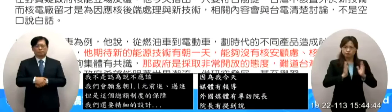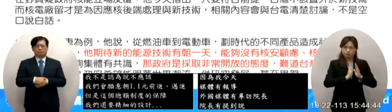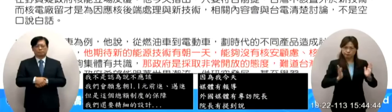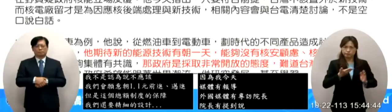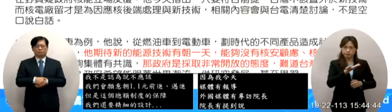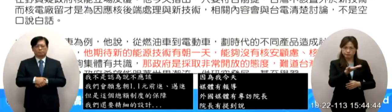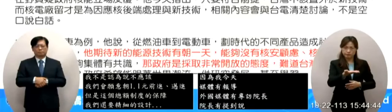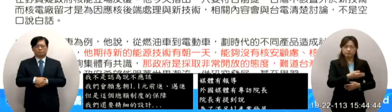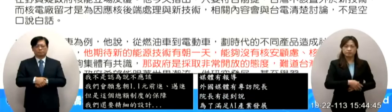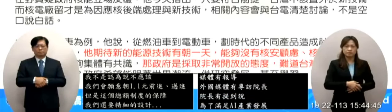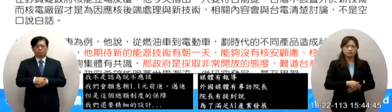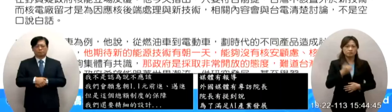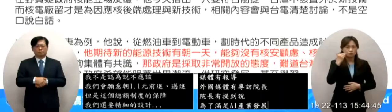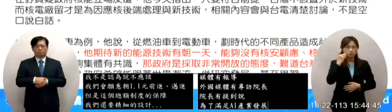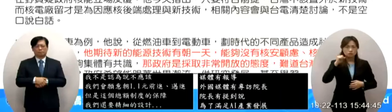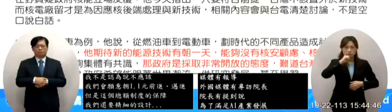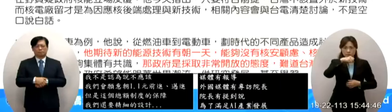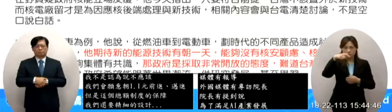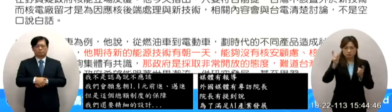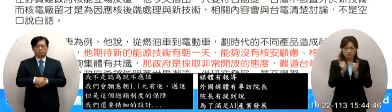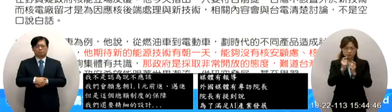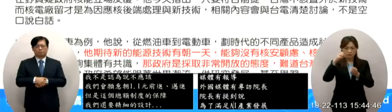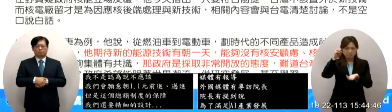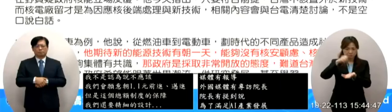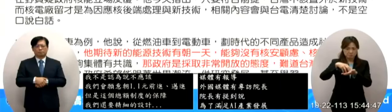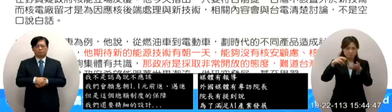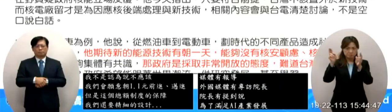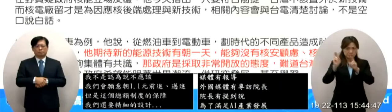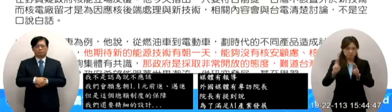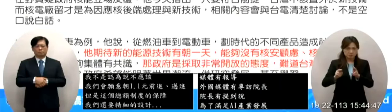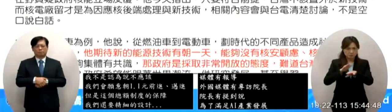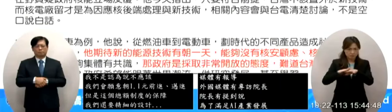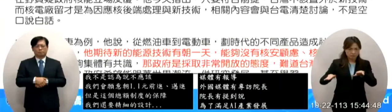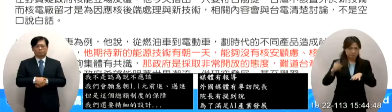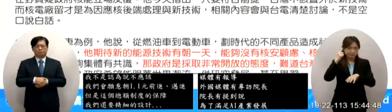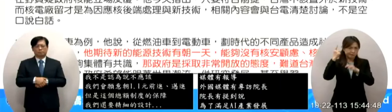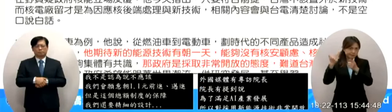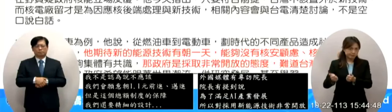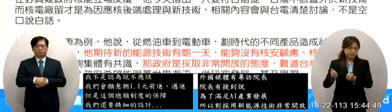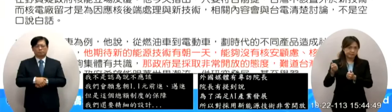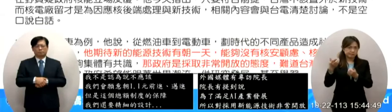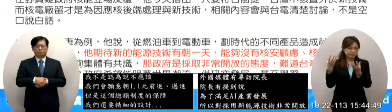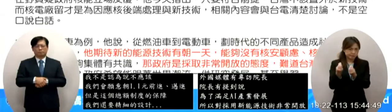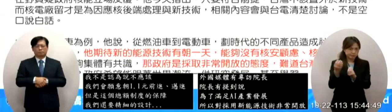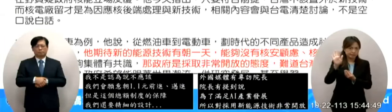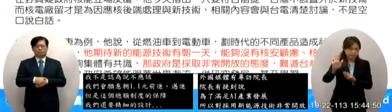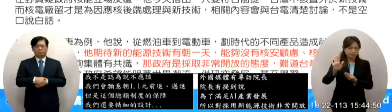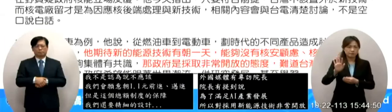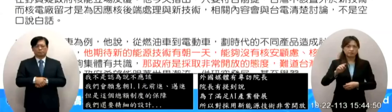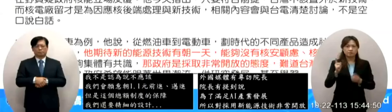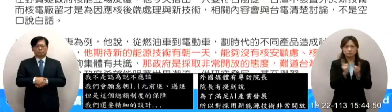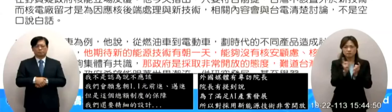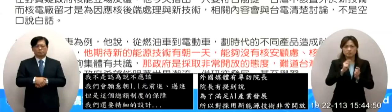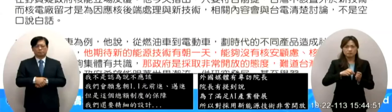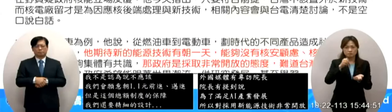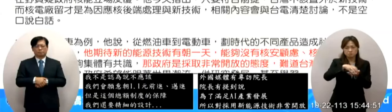台灣內部對於核能安全有共識的話 以及處理核廢料的問題 有好的方向及保障